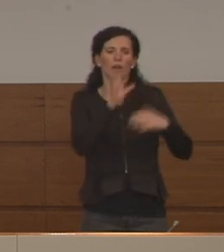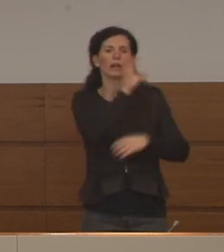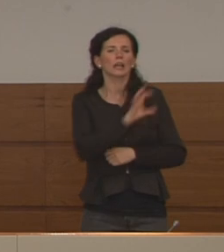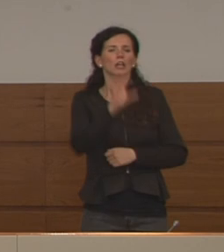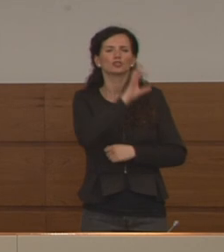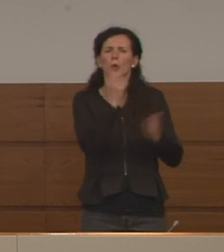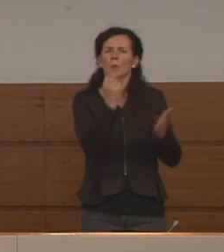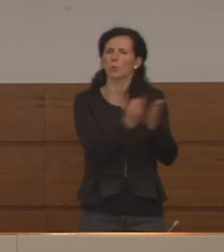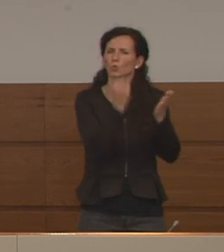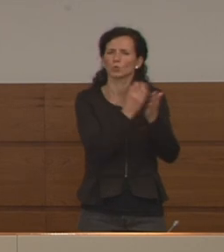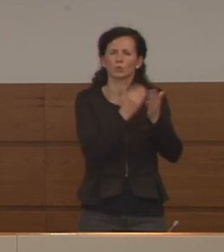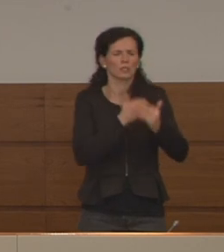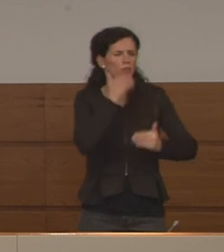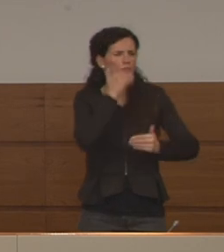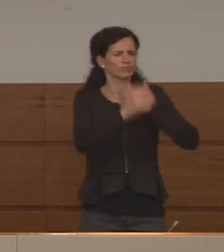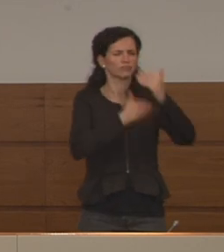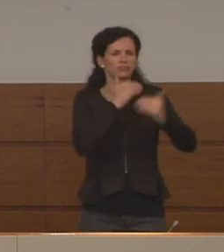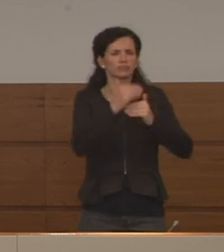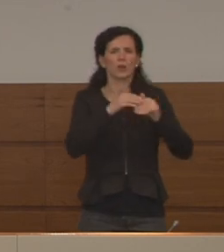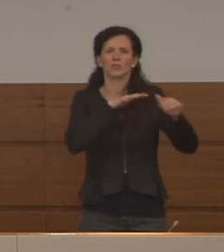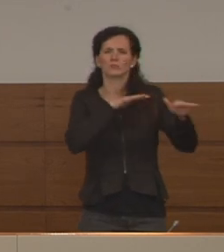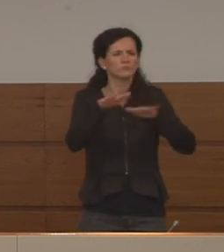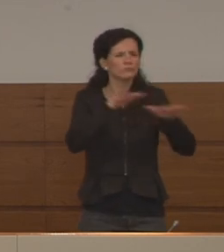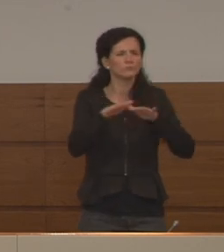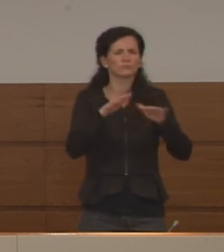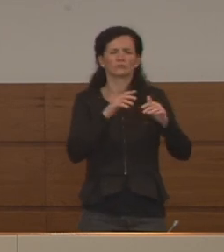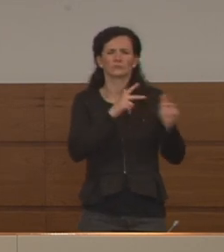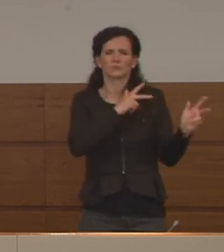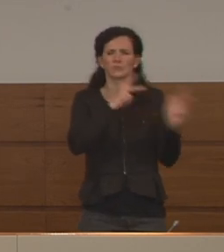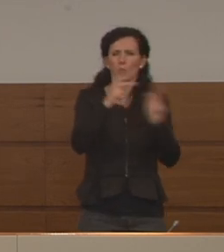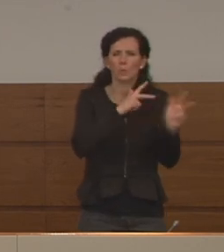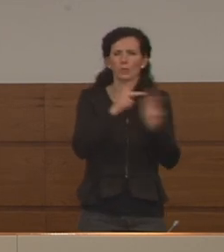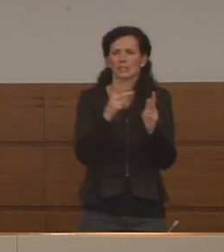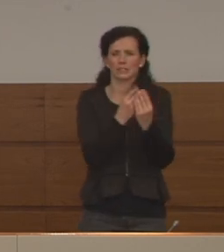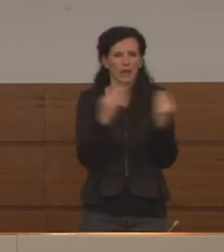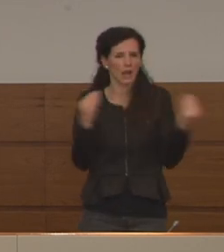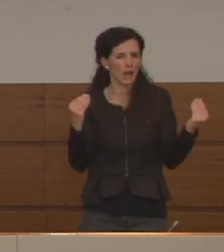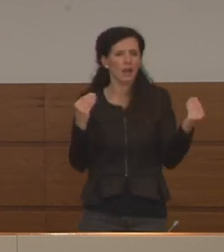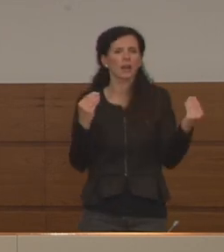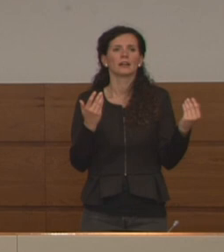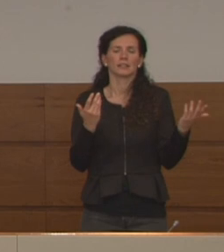mobilità, una regione con con delle relazioni interpersonali che quando